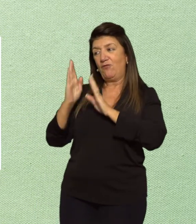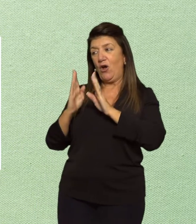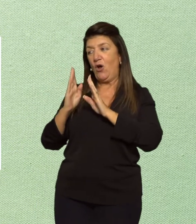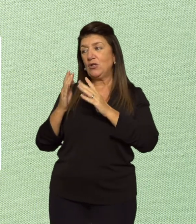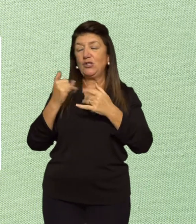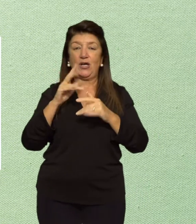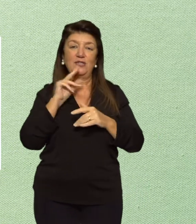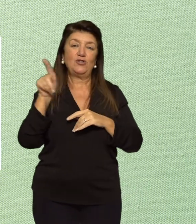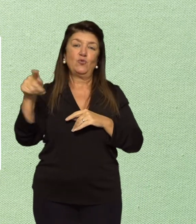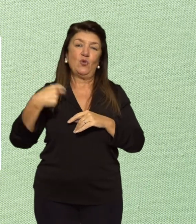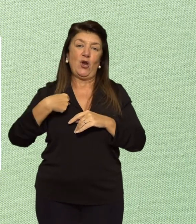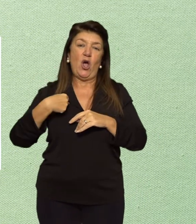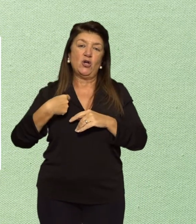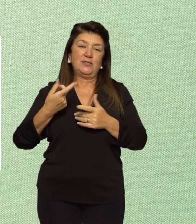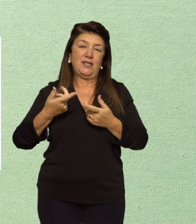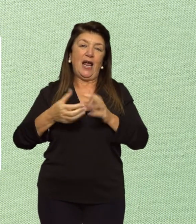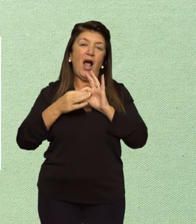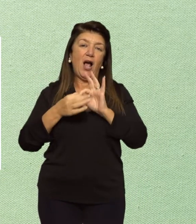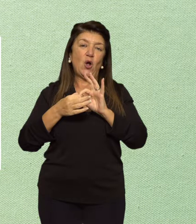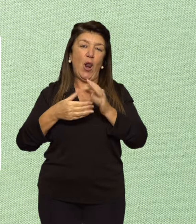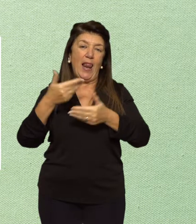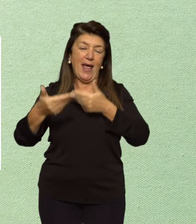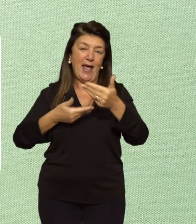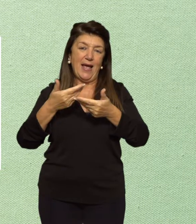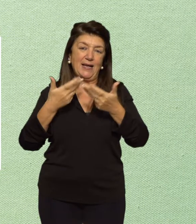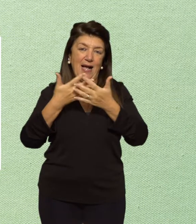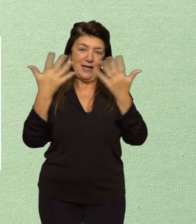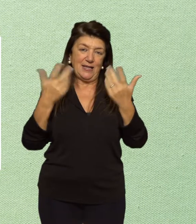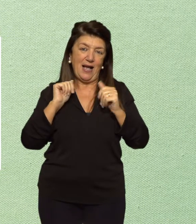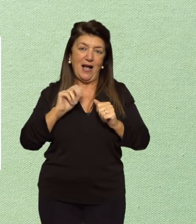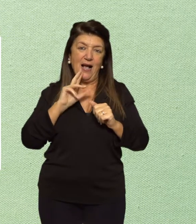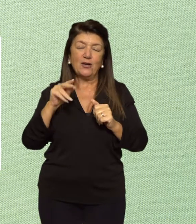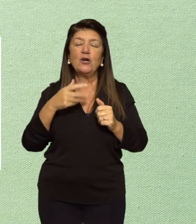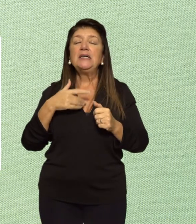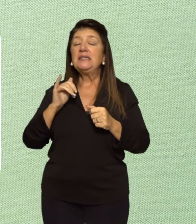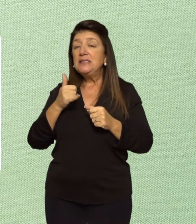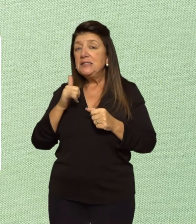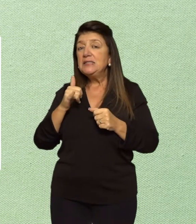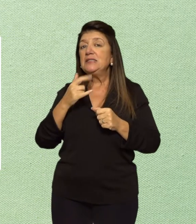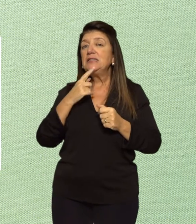collega, quindi, ci tenevo a dirlo, assolutamente non era nei confronti, spesso avviene che ci diciamo: